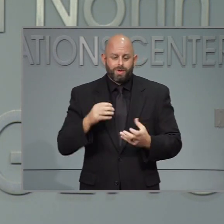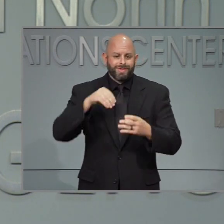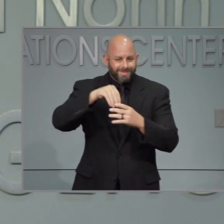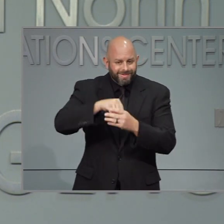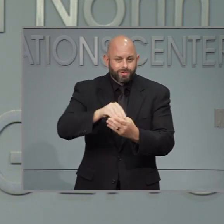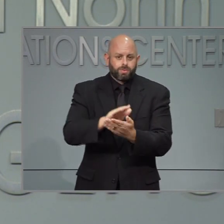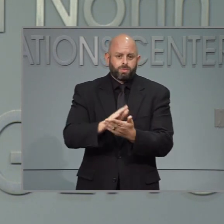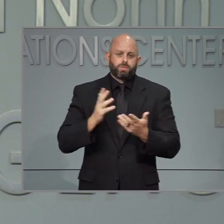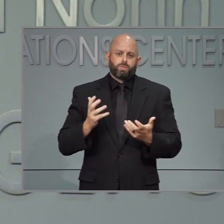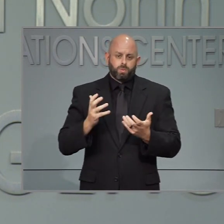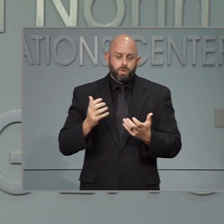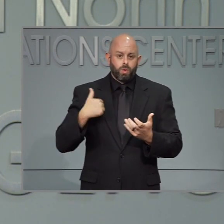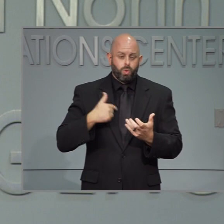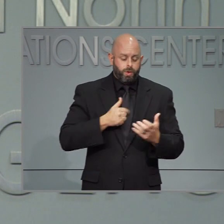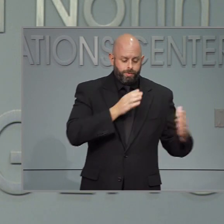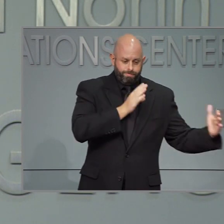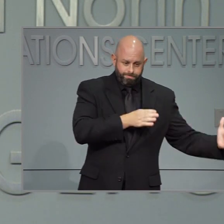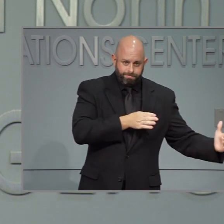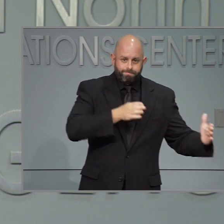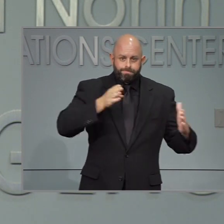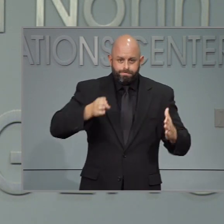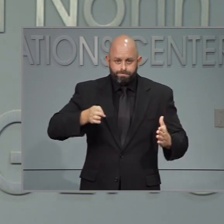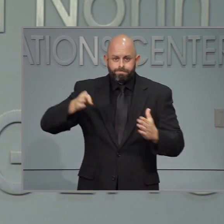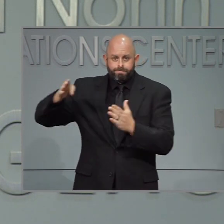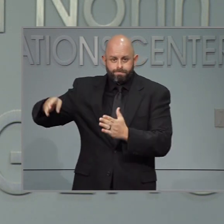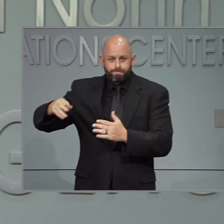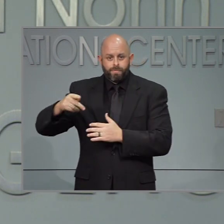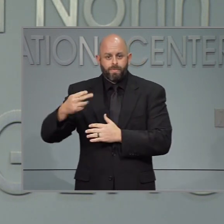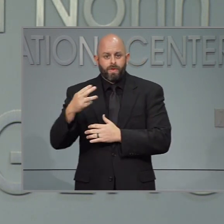presencial al pasar por estas distintas fases. Vamos a